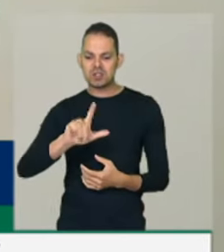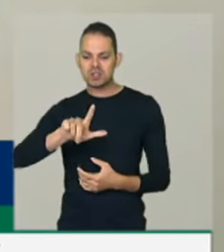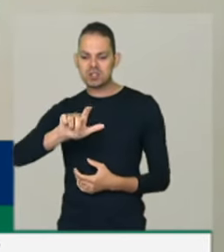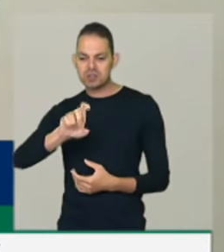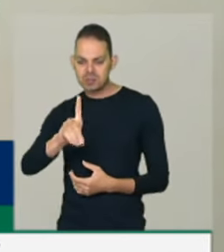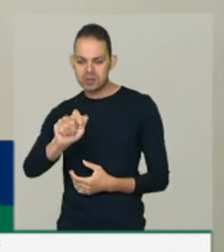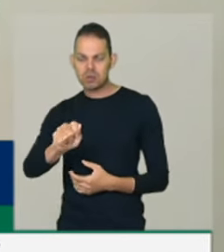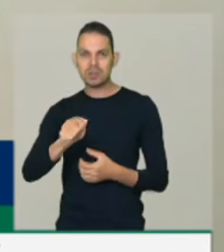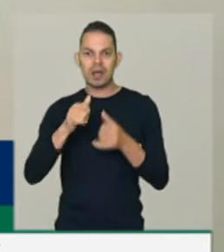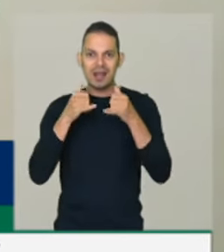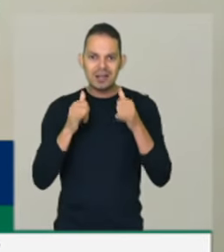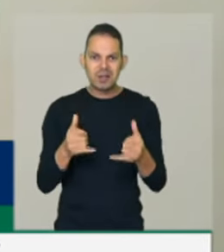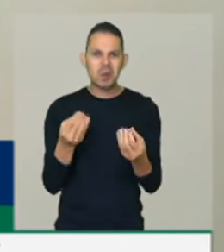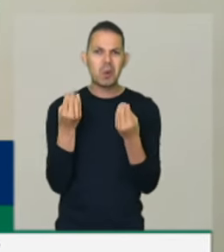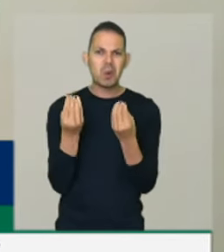FOI GOVERNADOR DE RONDÔNIA. INFELIZMENTE, A COVID ESTÁ